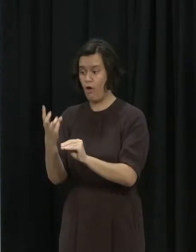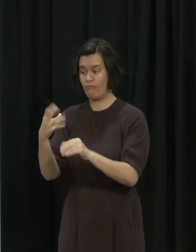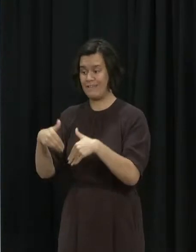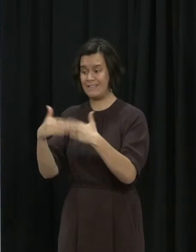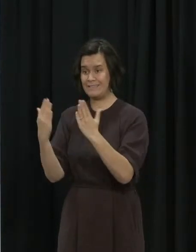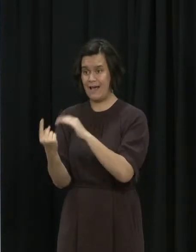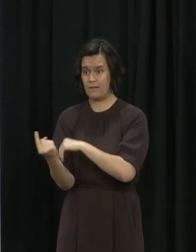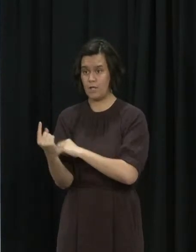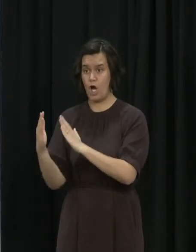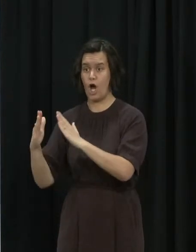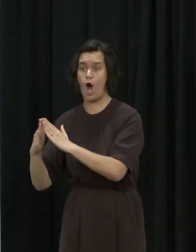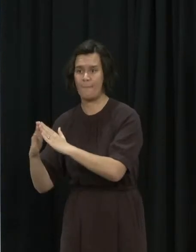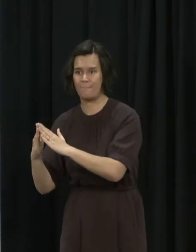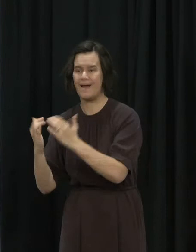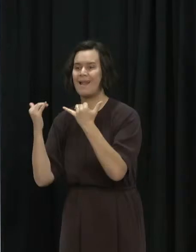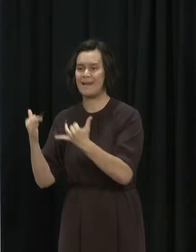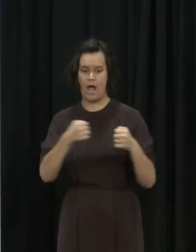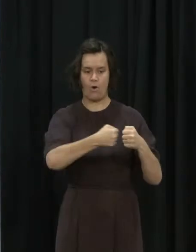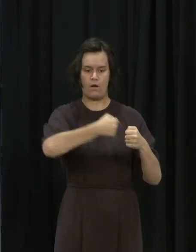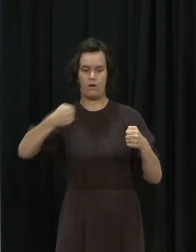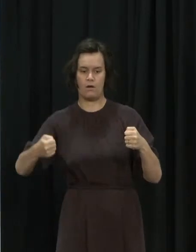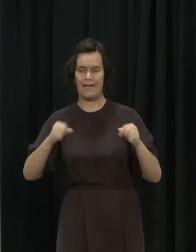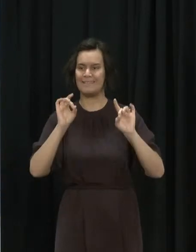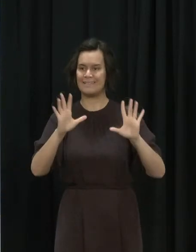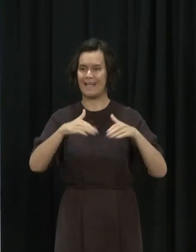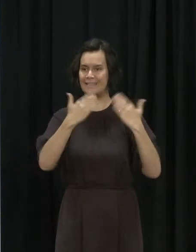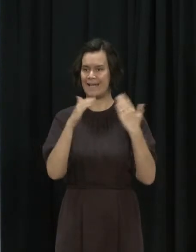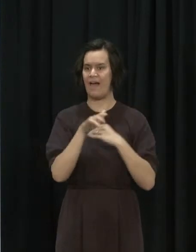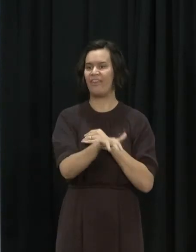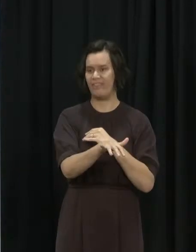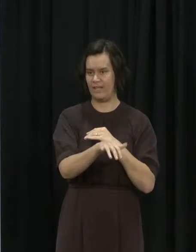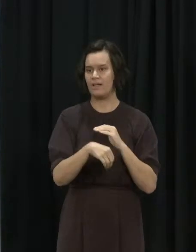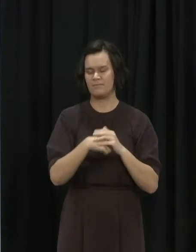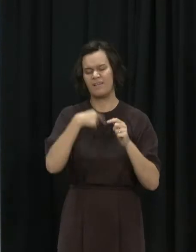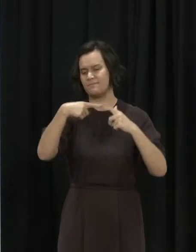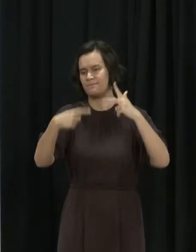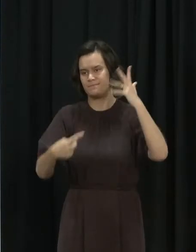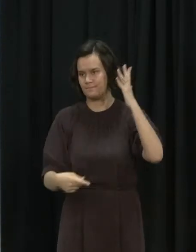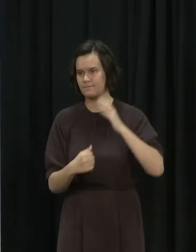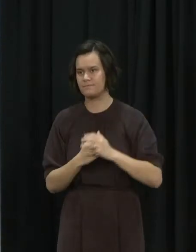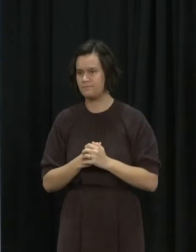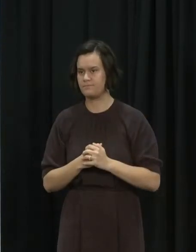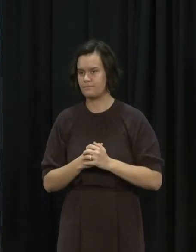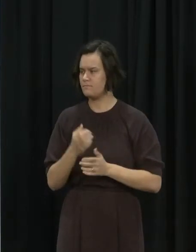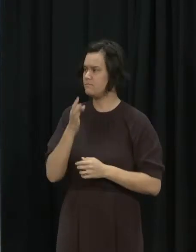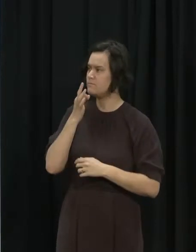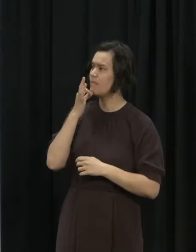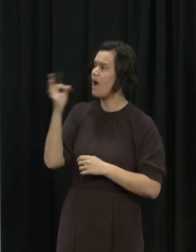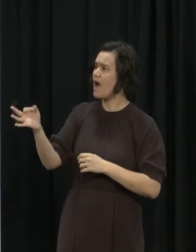Engari ka whai waahi taatau ka tukuna e matou, e hiahia ana matou kia taea ai e nga tangata o Ahitereiria te uru atu. A ko te tikanga kei te haere tonu